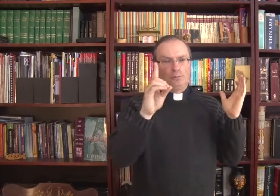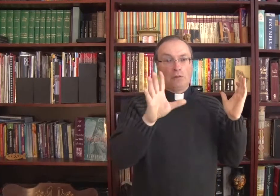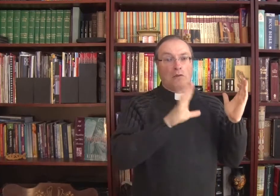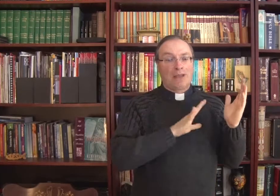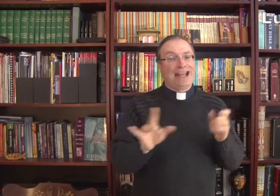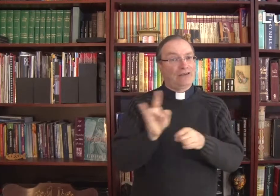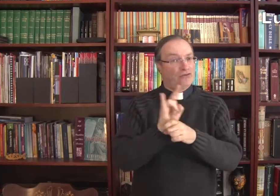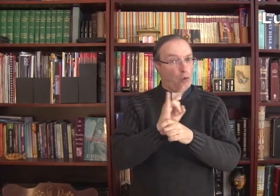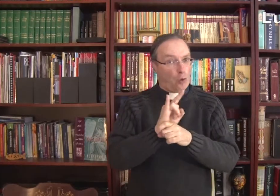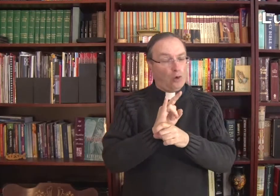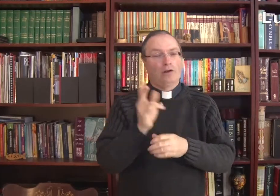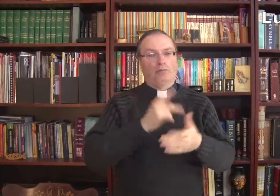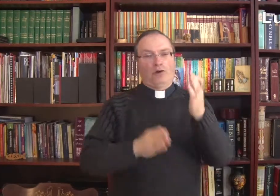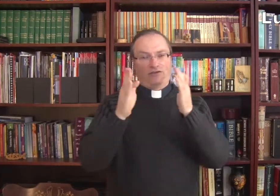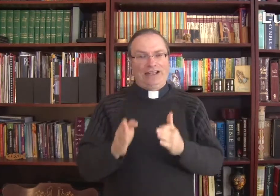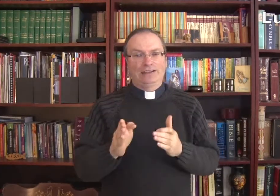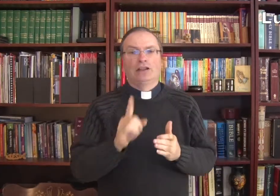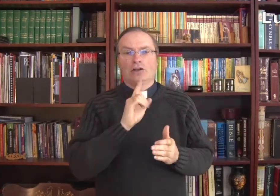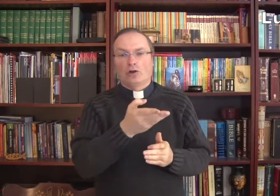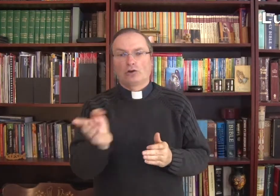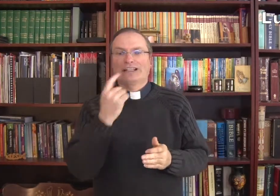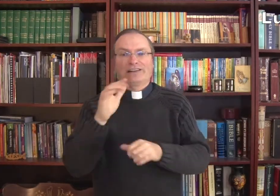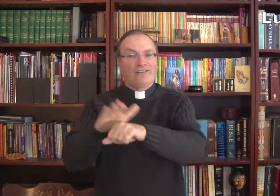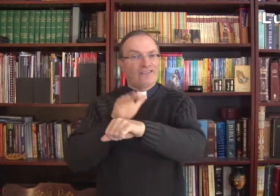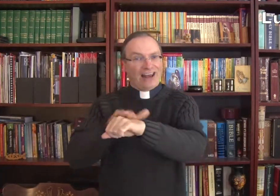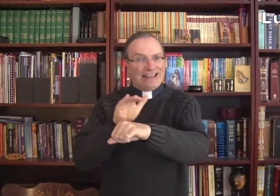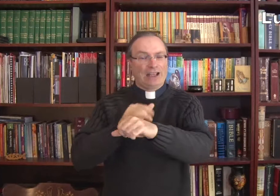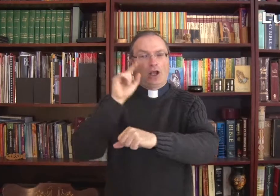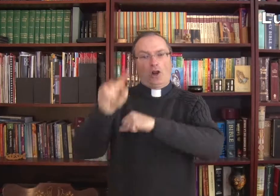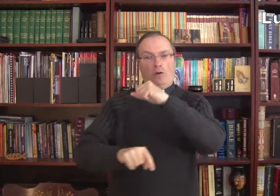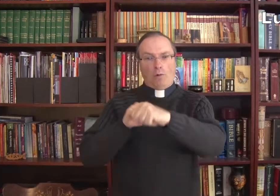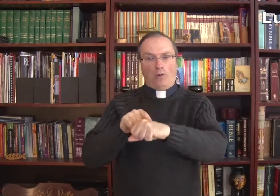mais les faux prophètes sont ceux qui flattent le monde